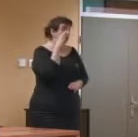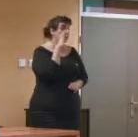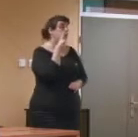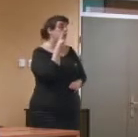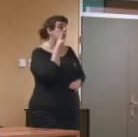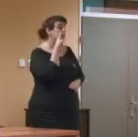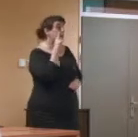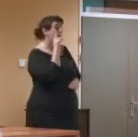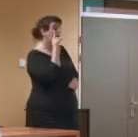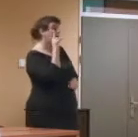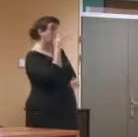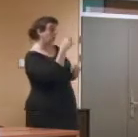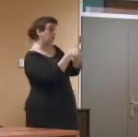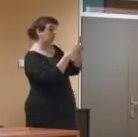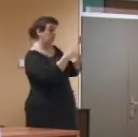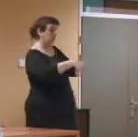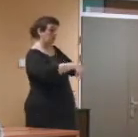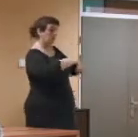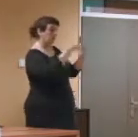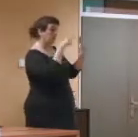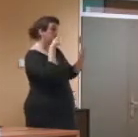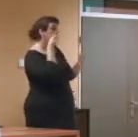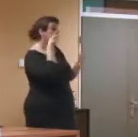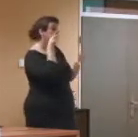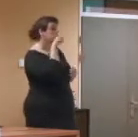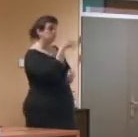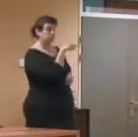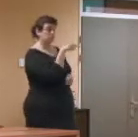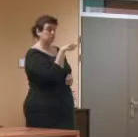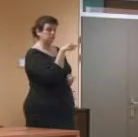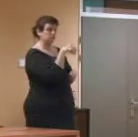un tema familiar, una disputa también que es